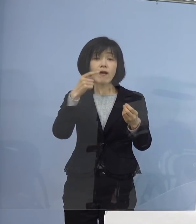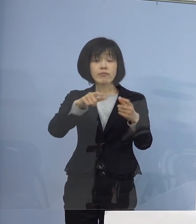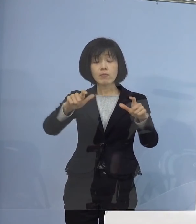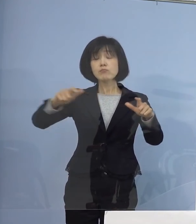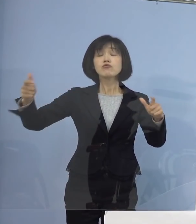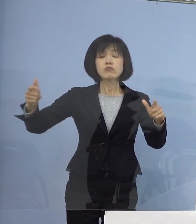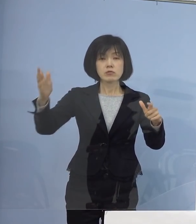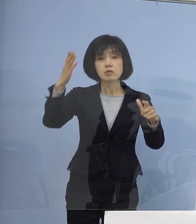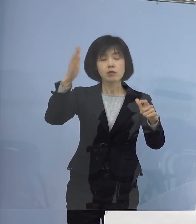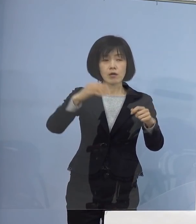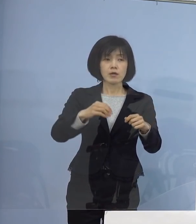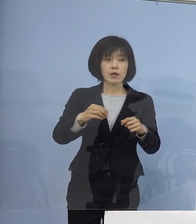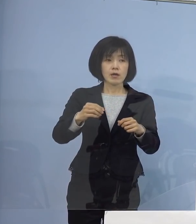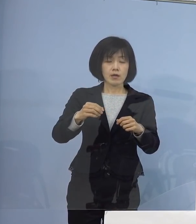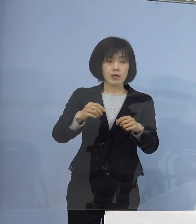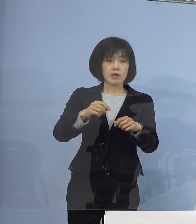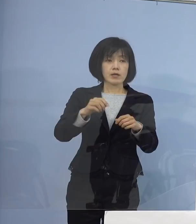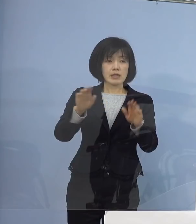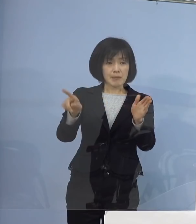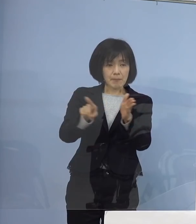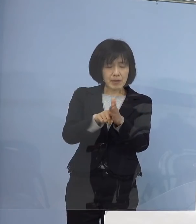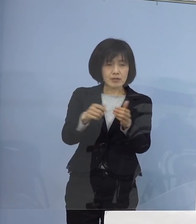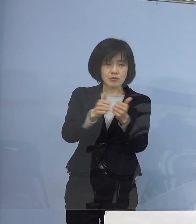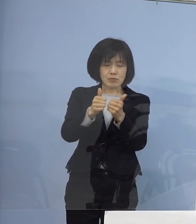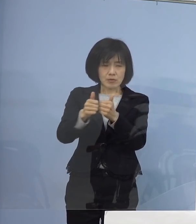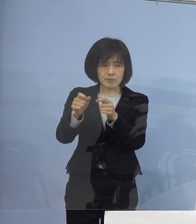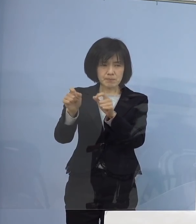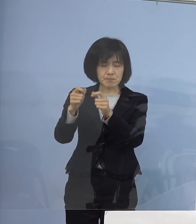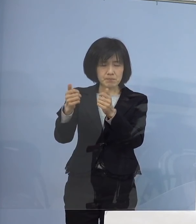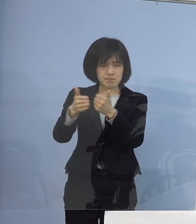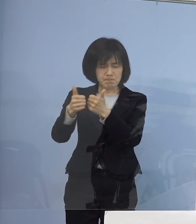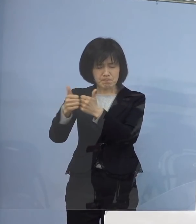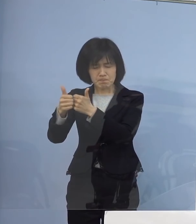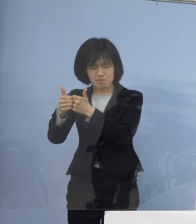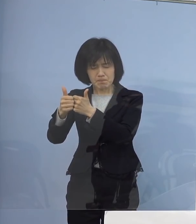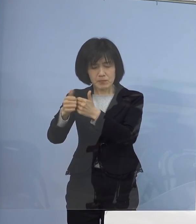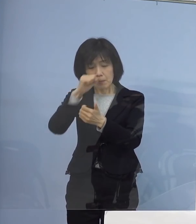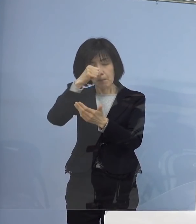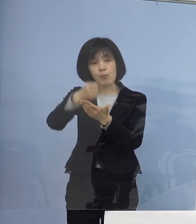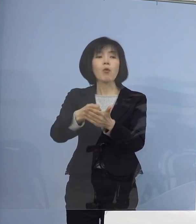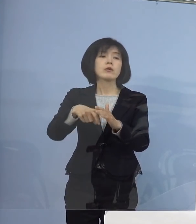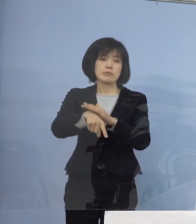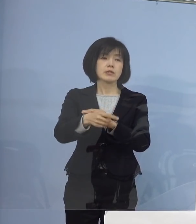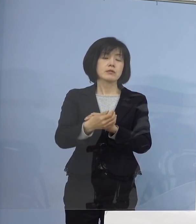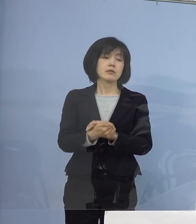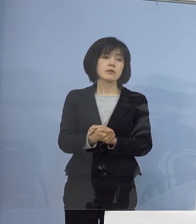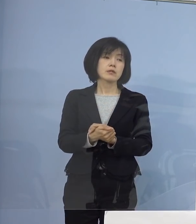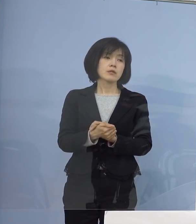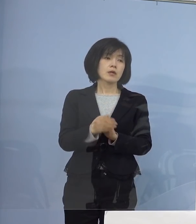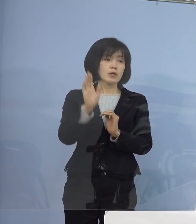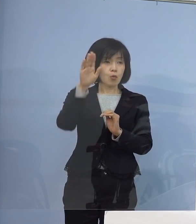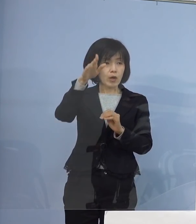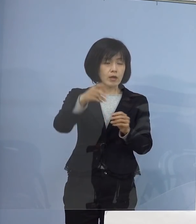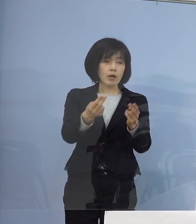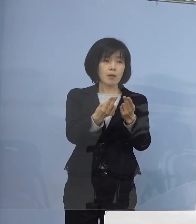かなりの期間をかけてやってきた ですからやり方として新たに病床を確保するやり方